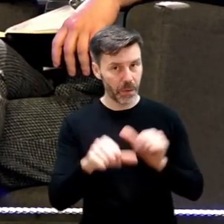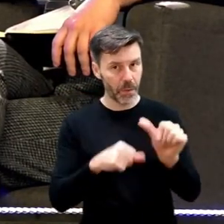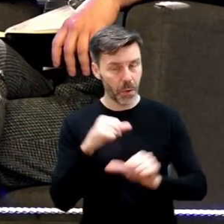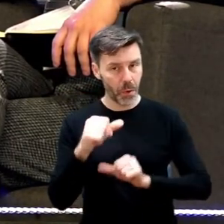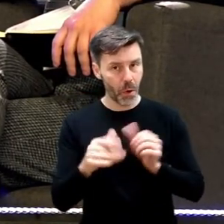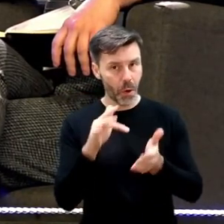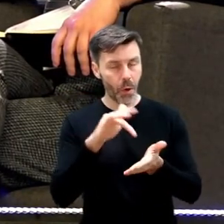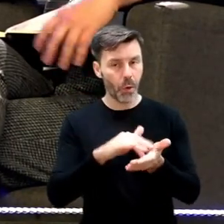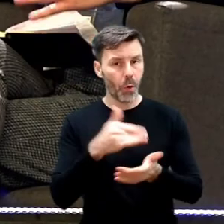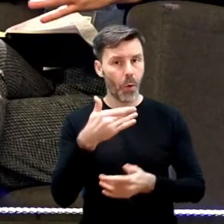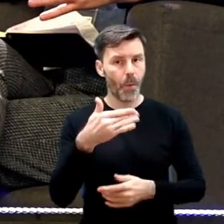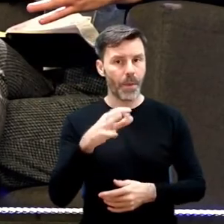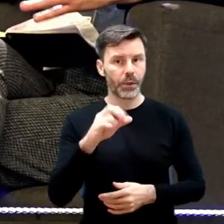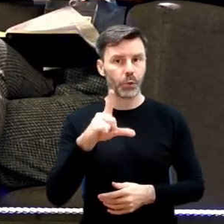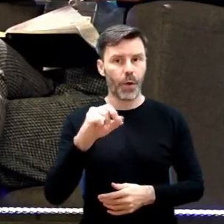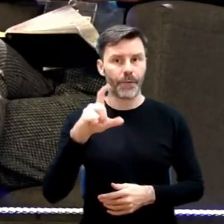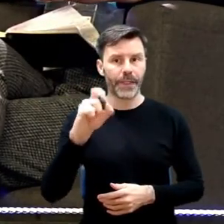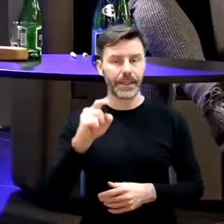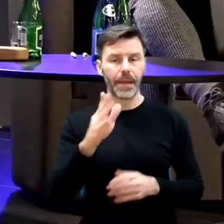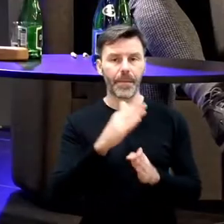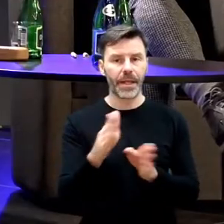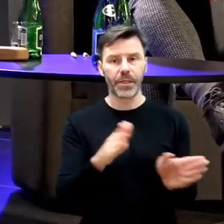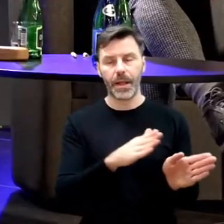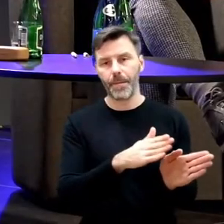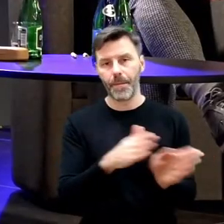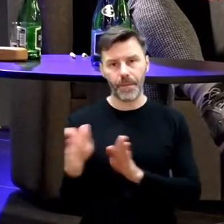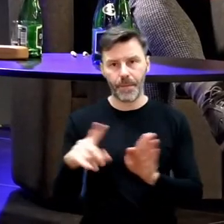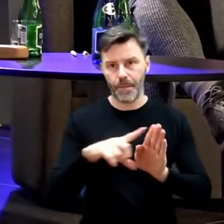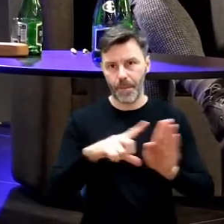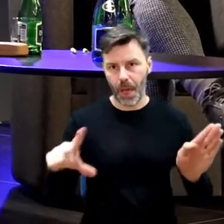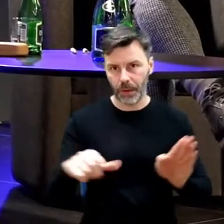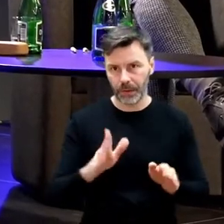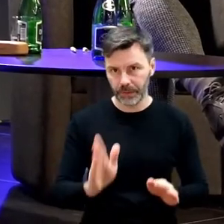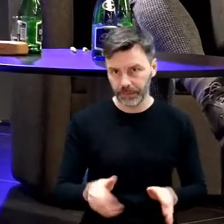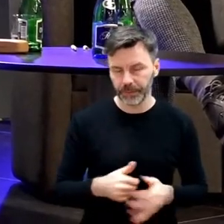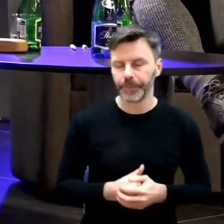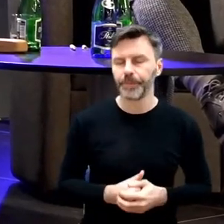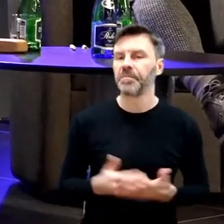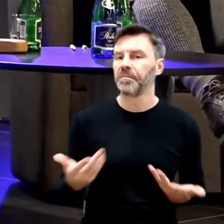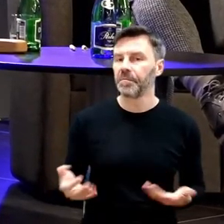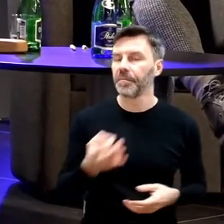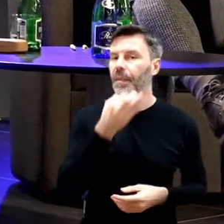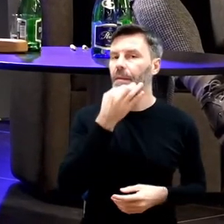Pytanie o finanse, znowu niestety, musimy do tego wrócić. Na ile tego rodzaju technologia